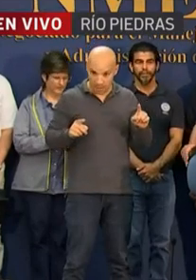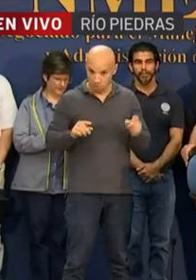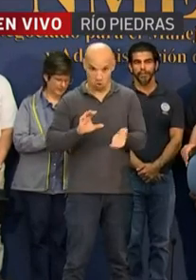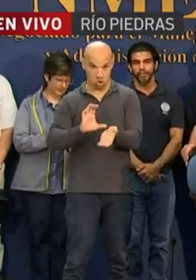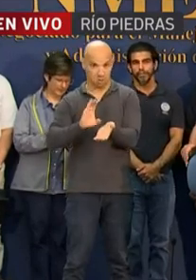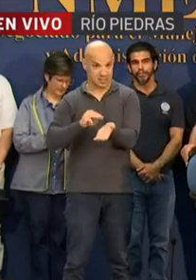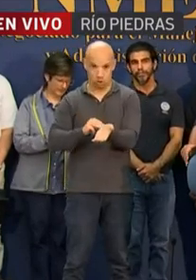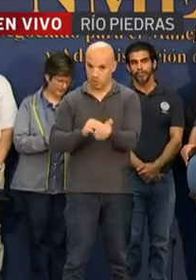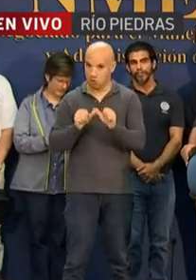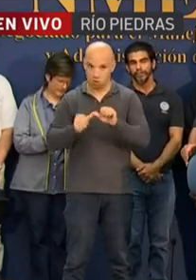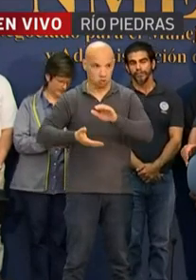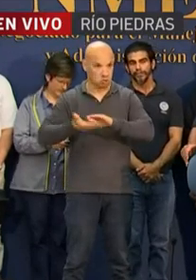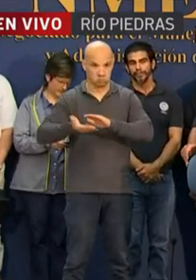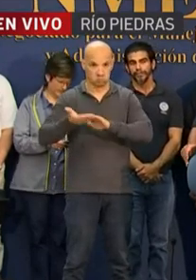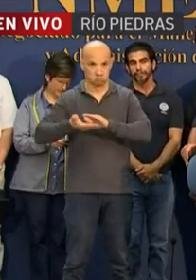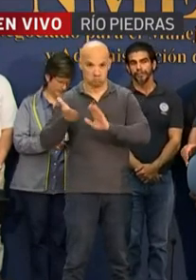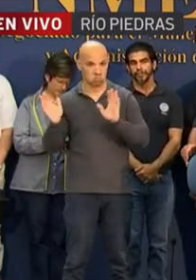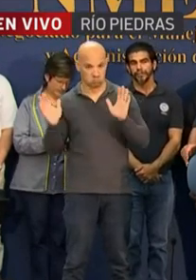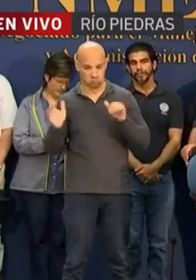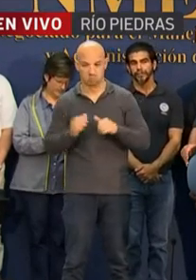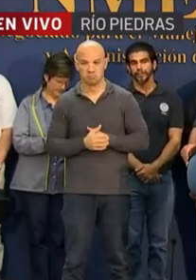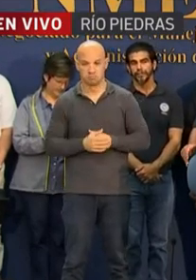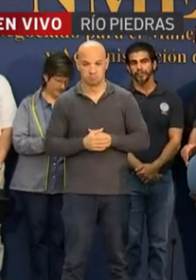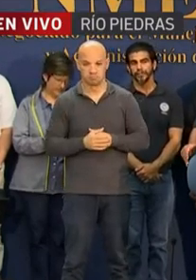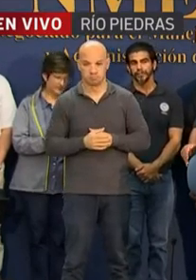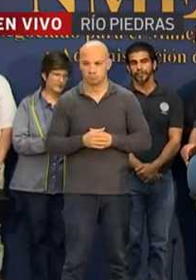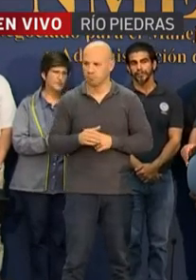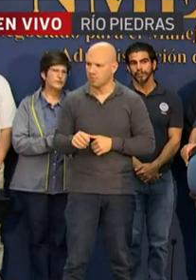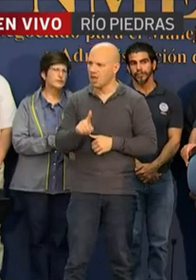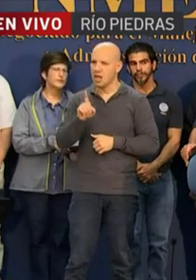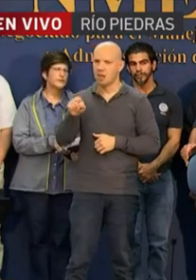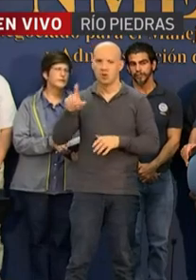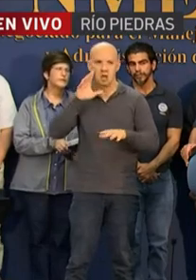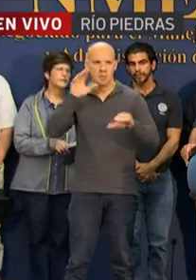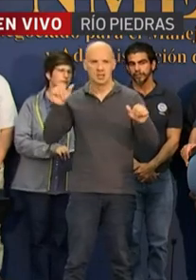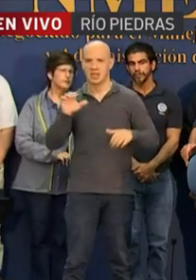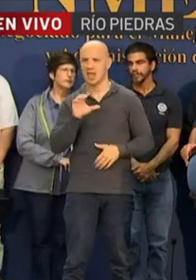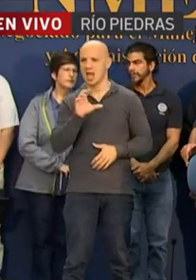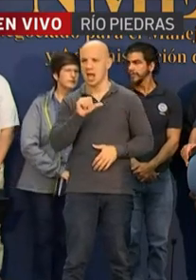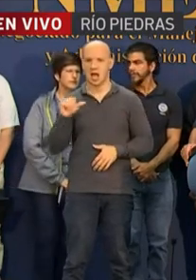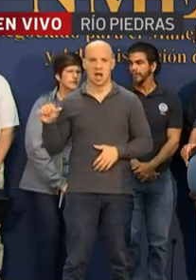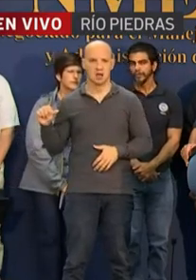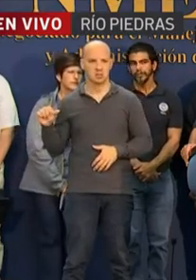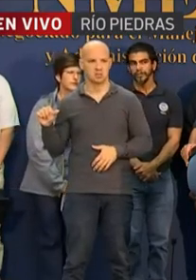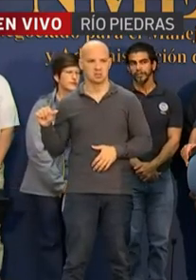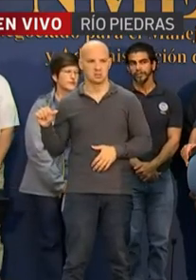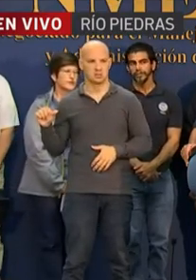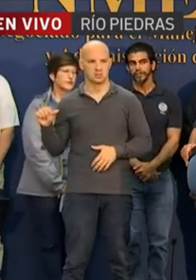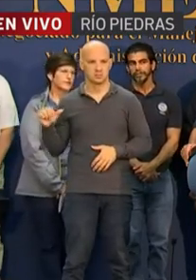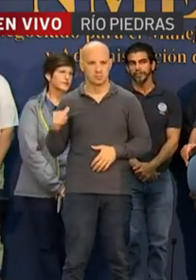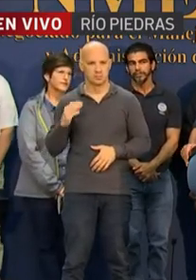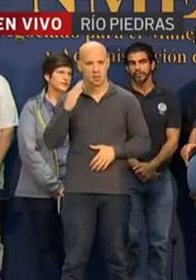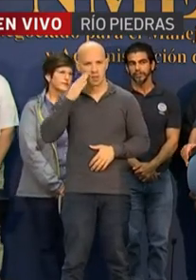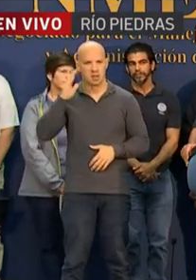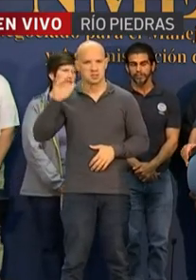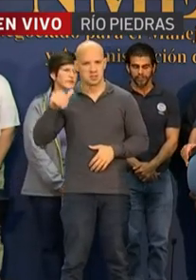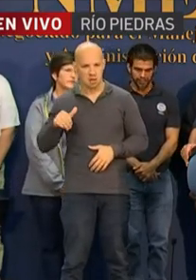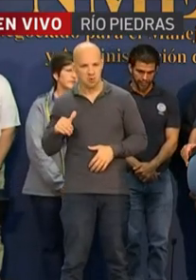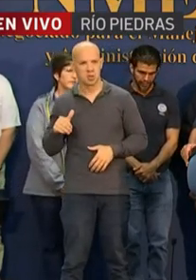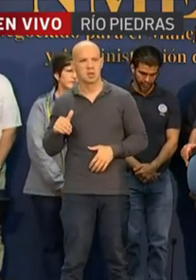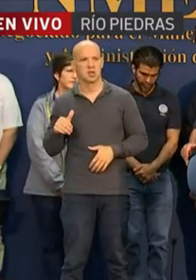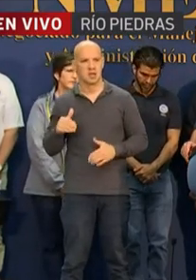PACIENTES.